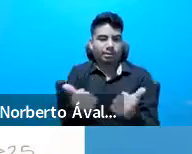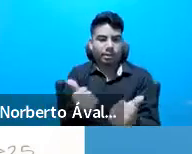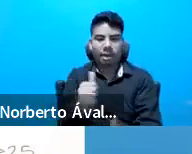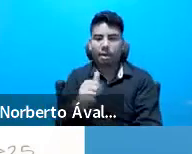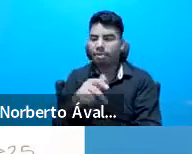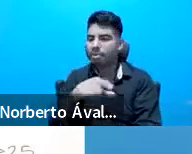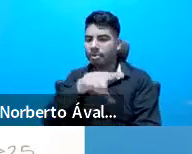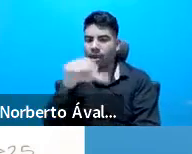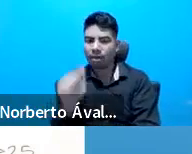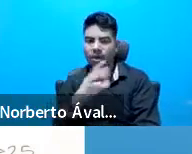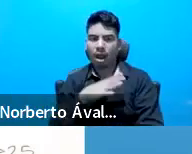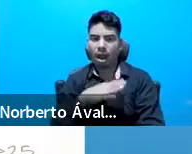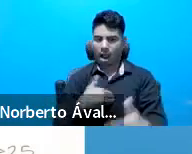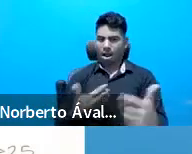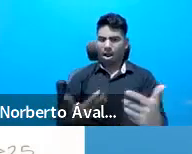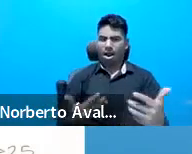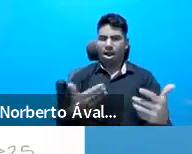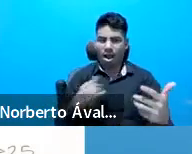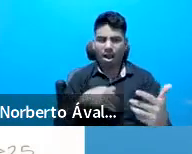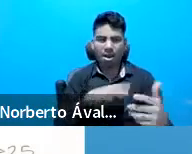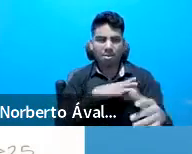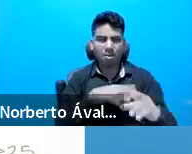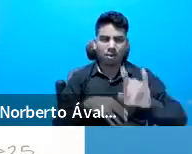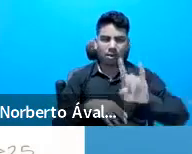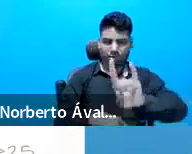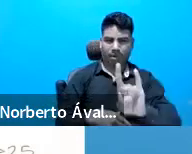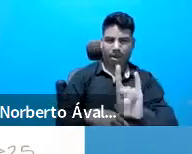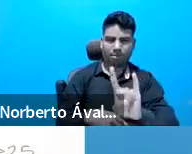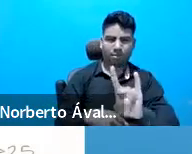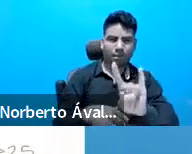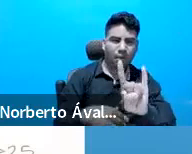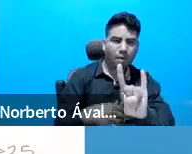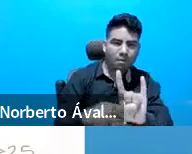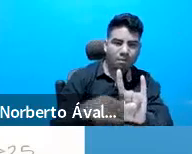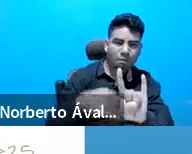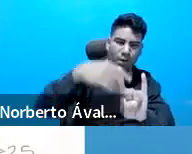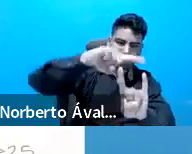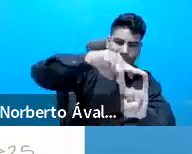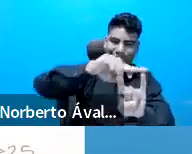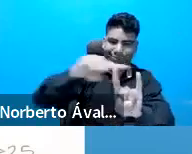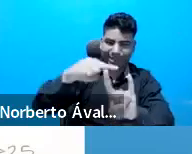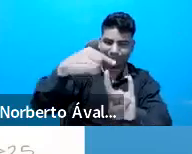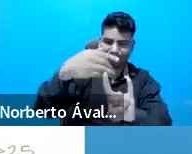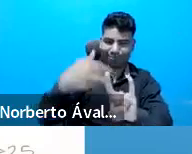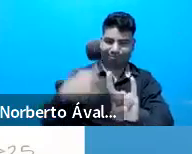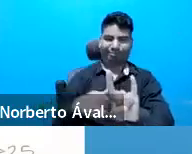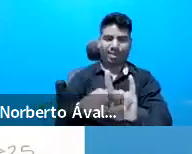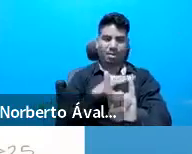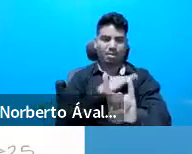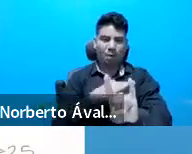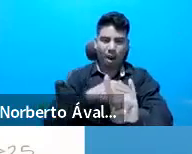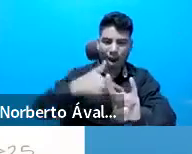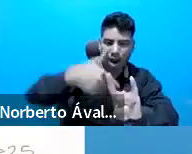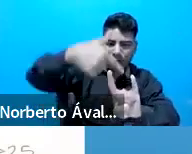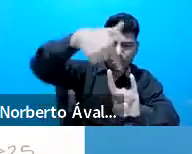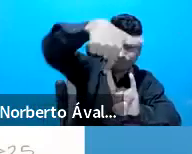cuando le puse la serie use las 6 8, 10 ellos mismos se dieron cuenta de que para para sacar para sacar la Hipotenusa tenían que sacar la raíz cuadrada.